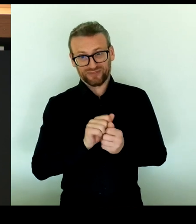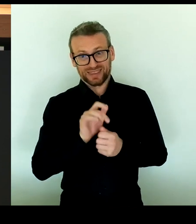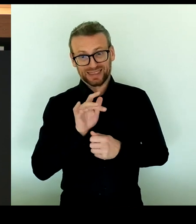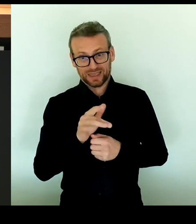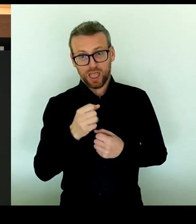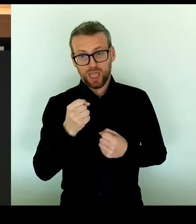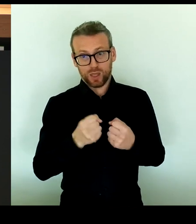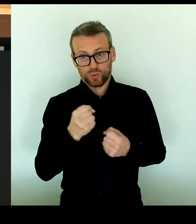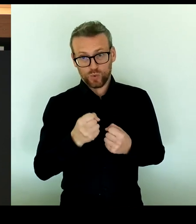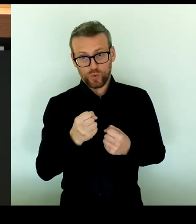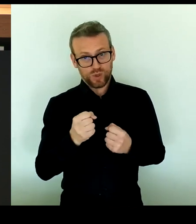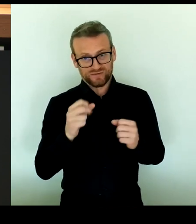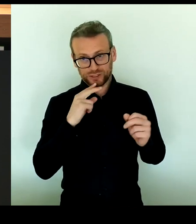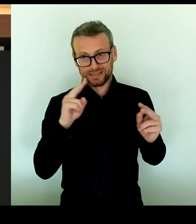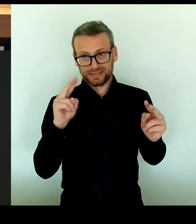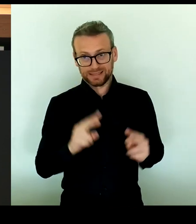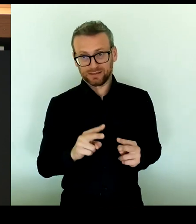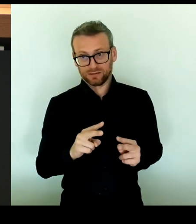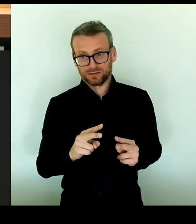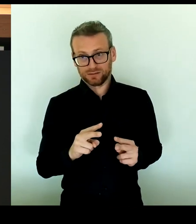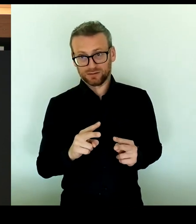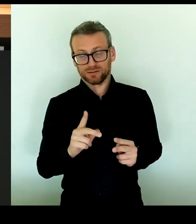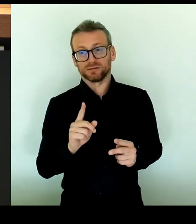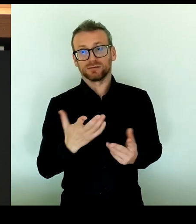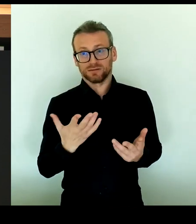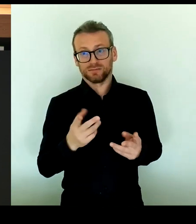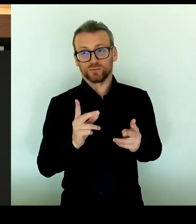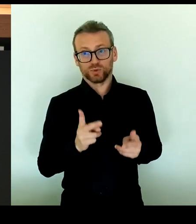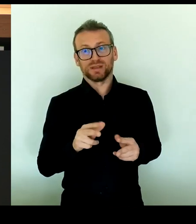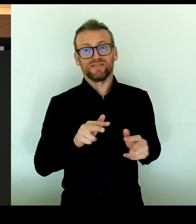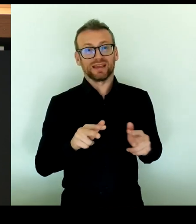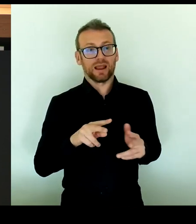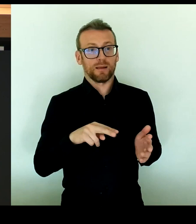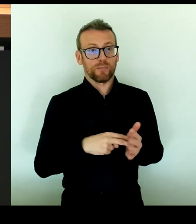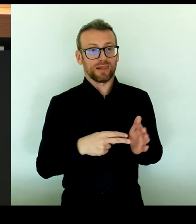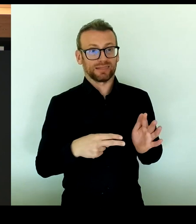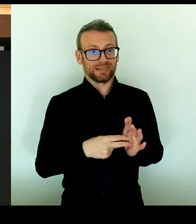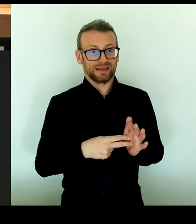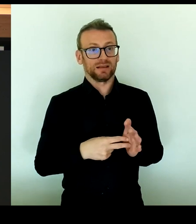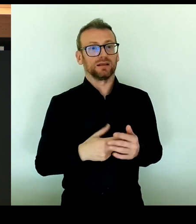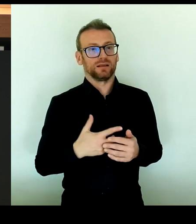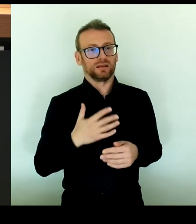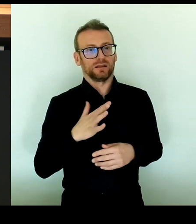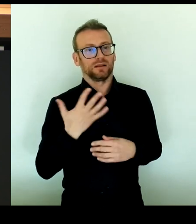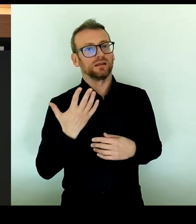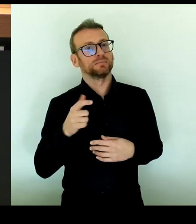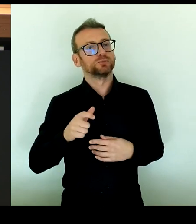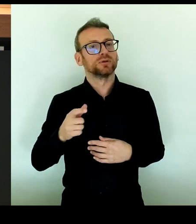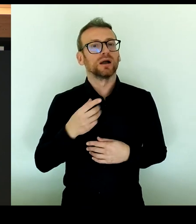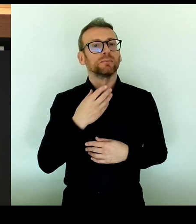zum Thema Hochhaus- Entwicklungsplanung, glaube ich, können wir, müssen wir in dieser Stadt viel, viel mehr tun.